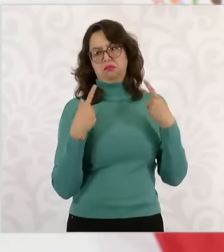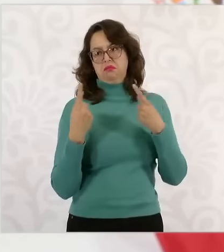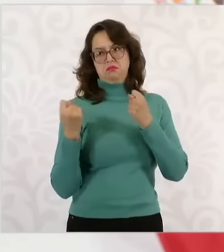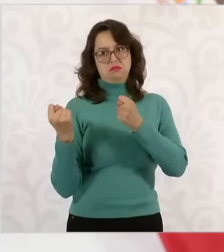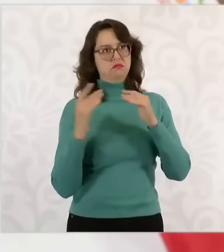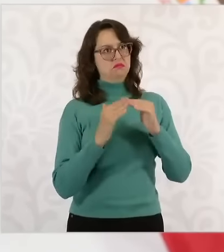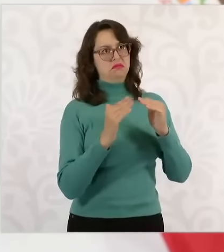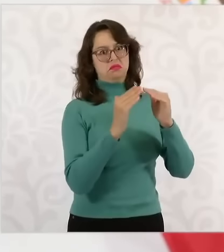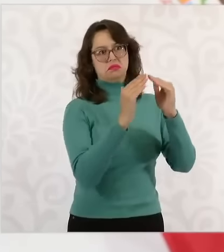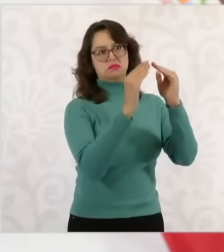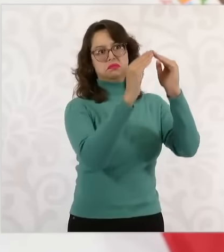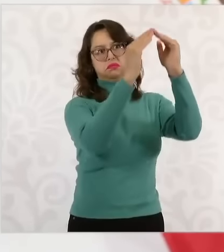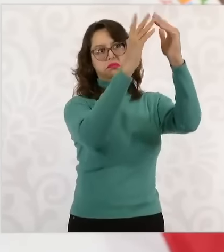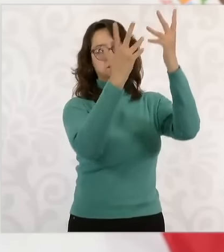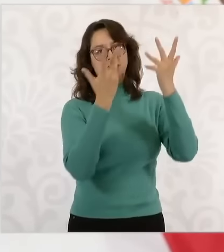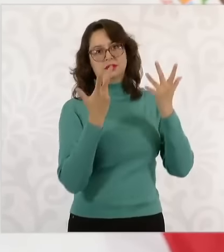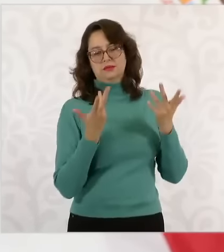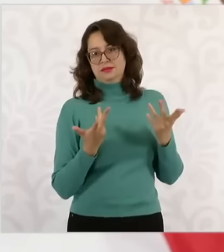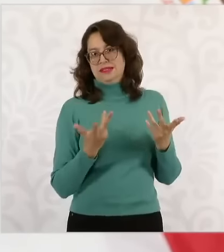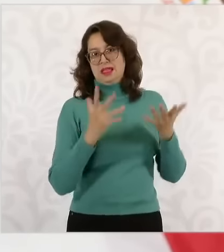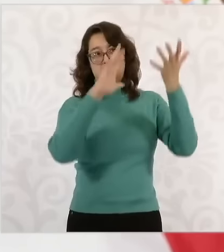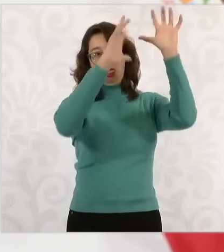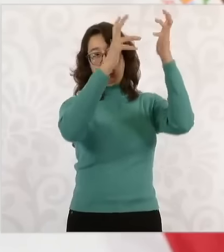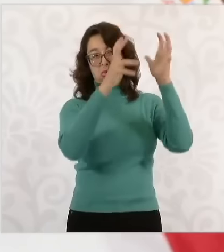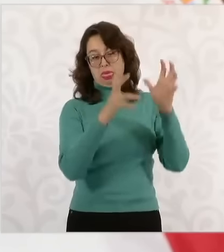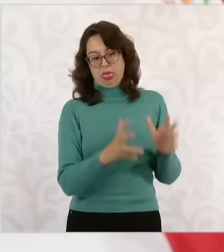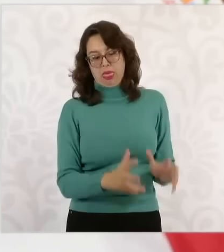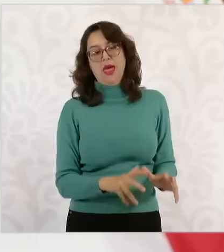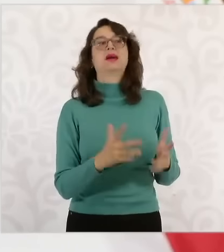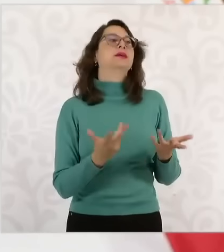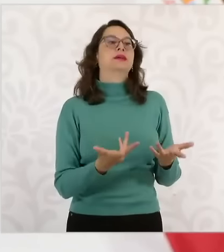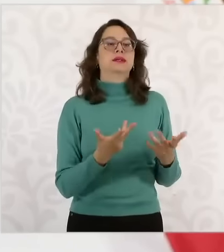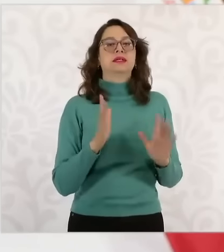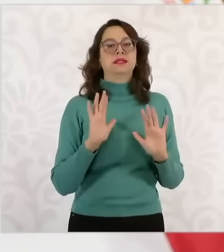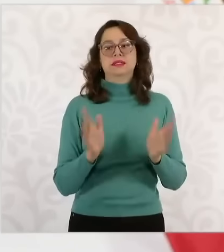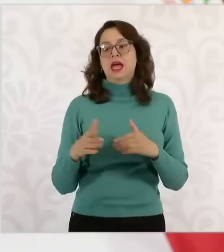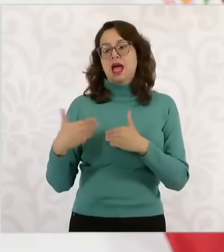familias que viven en alto riesgo y así se han hecho otras reubicaciones que ya Edna nos puede